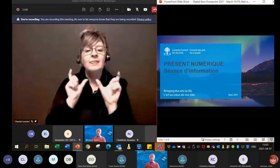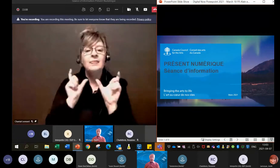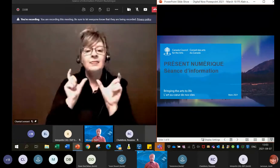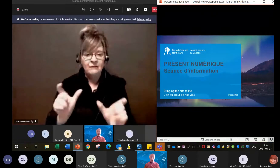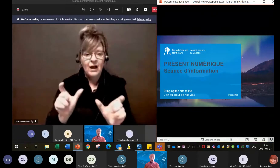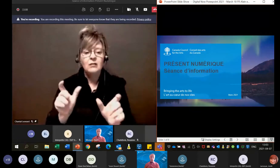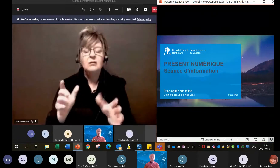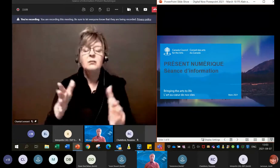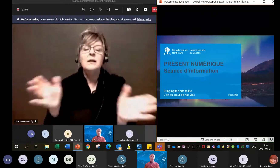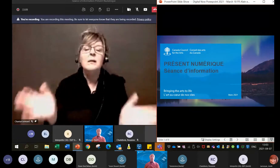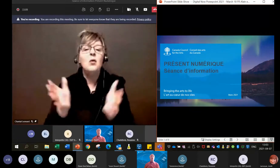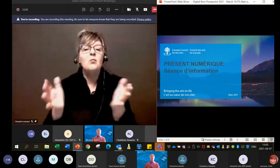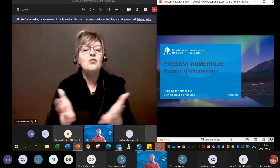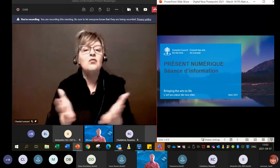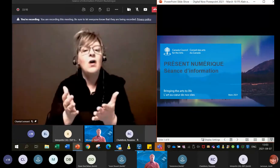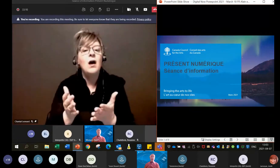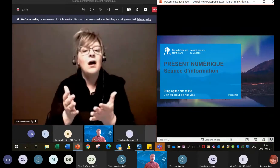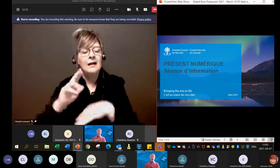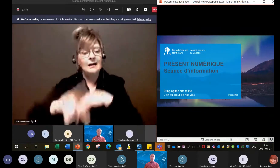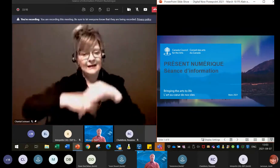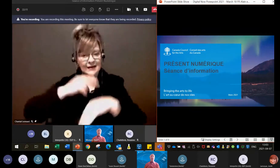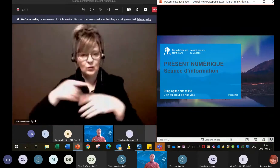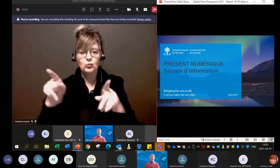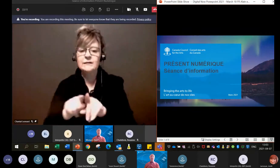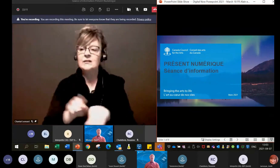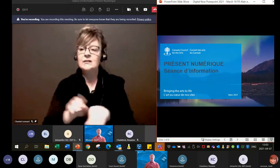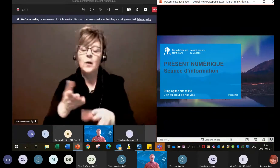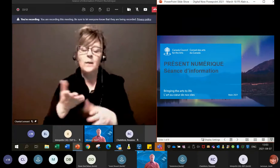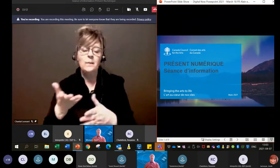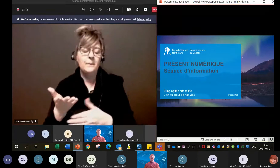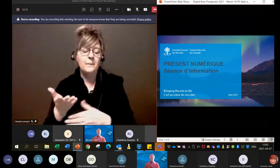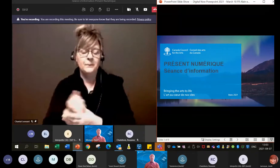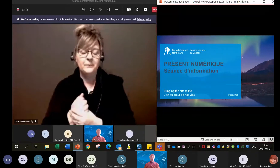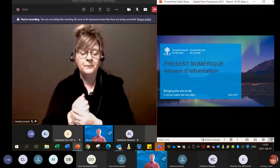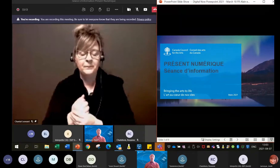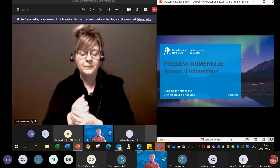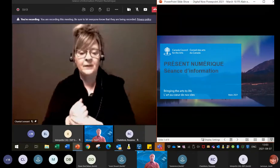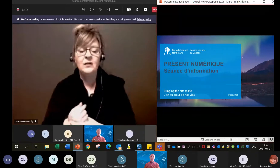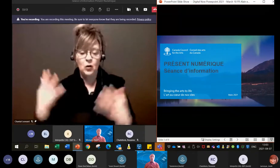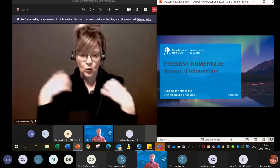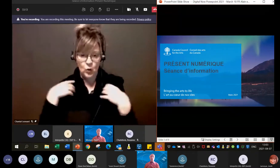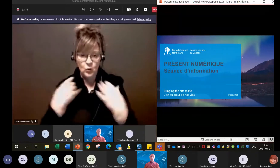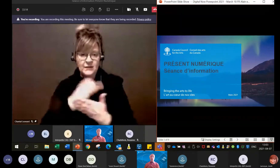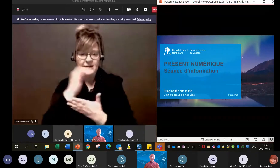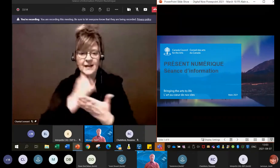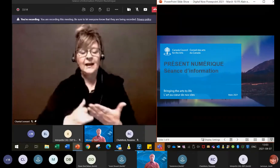notre Nation hôte. Le Conseil respecte et